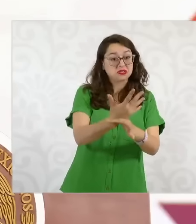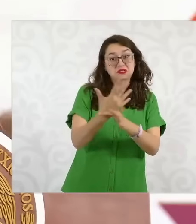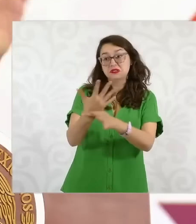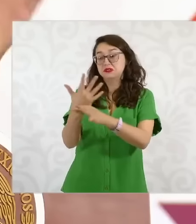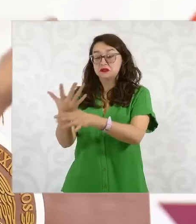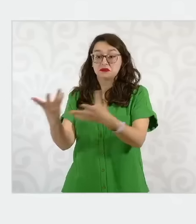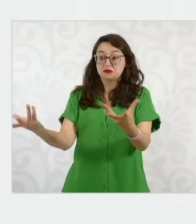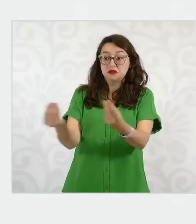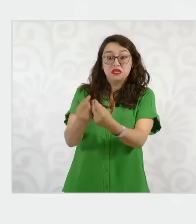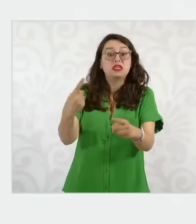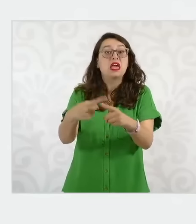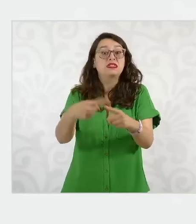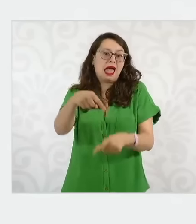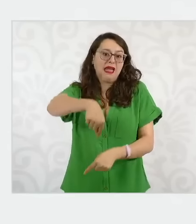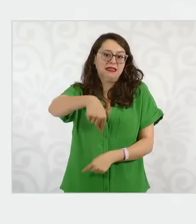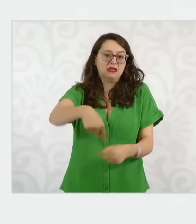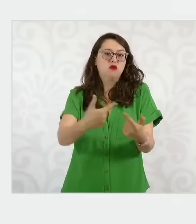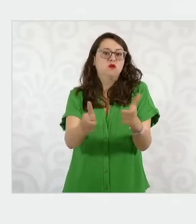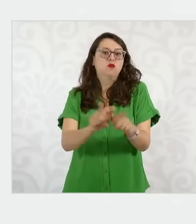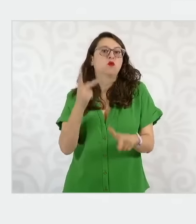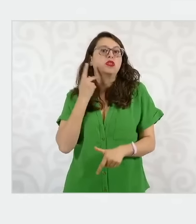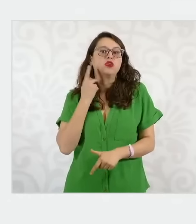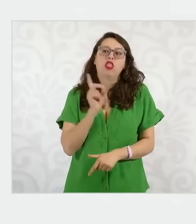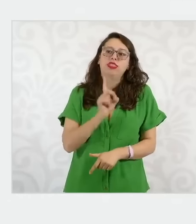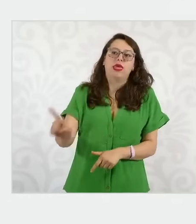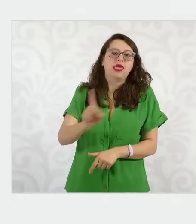pues es la derecha mexicana y particularmente un personaje de la derecha mexicana